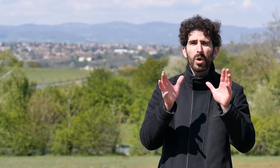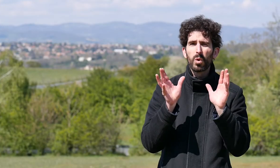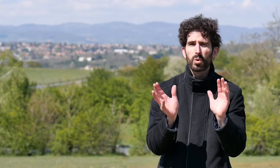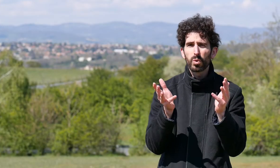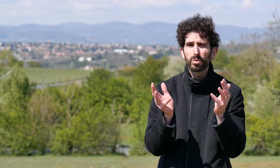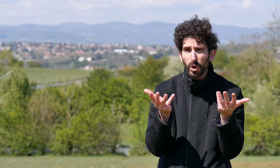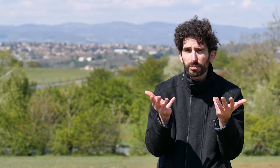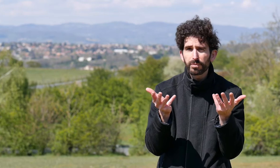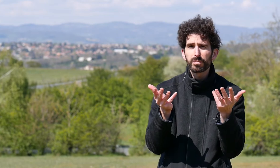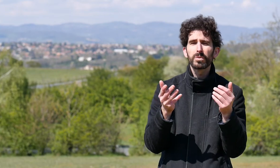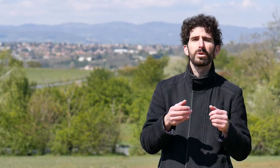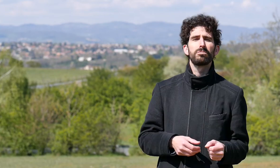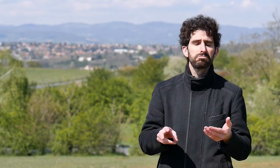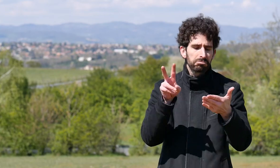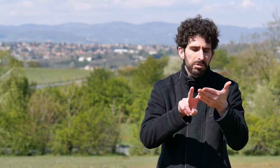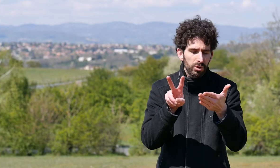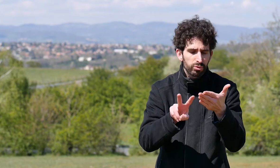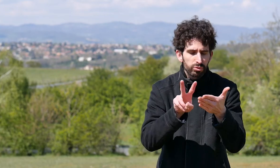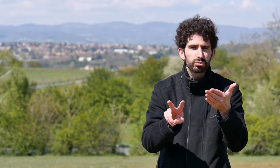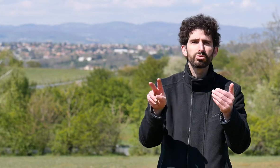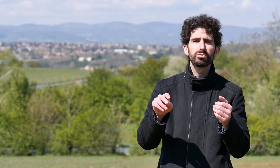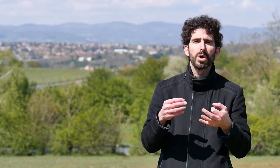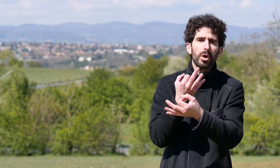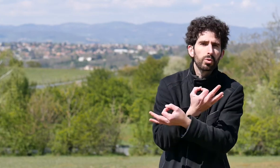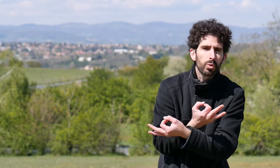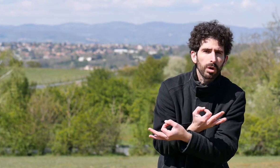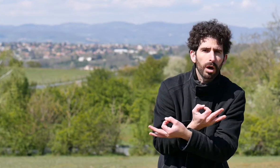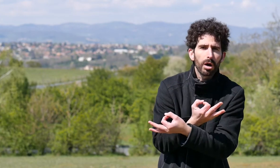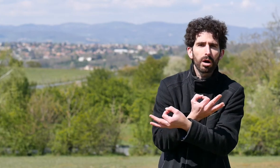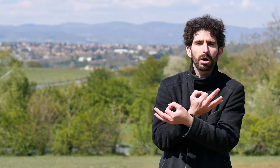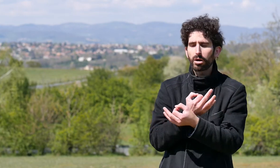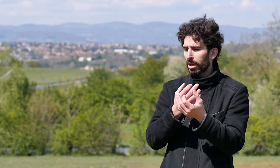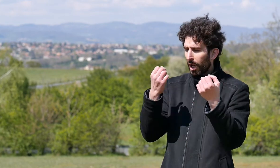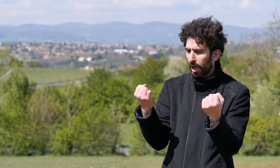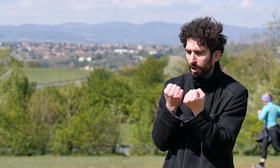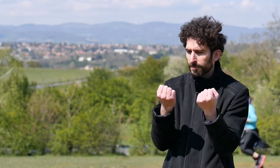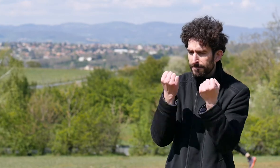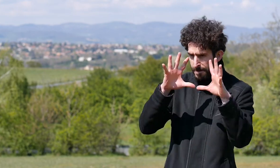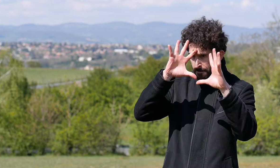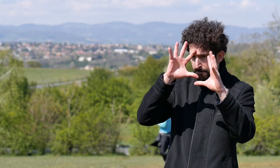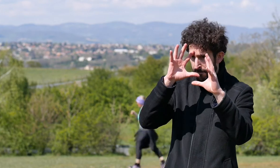Comment ? En lisant, en faisant du yoga ou une activité qui demande